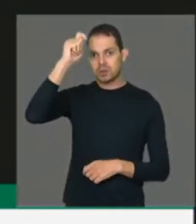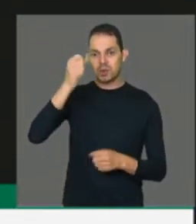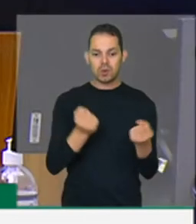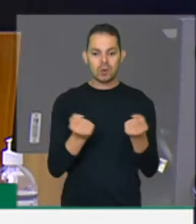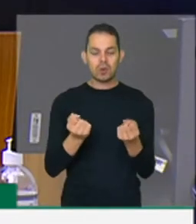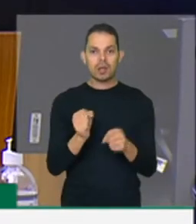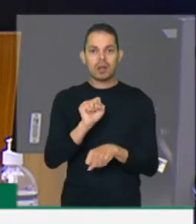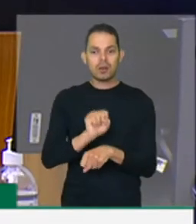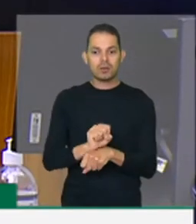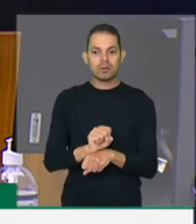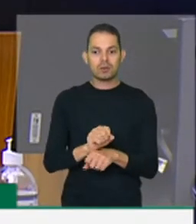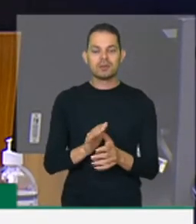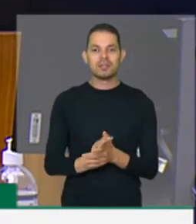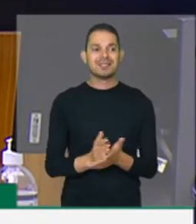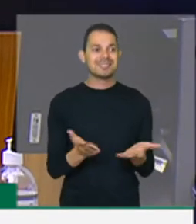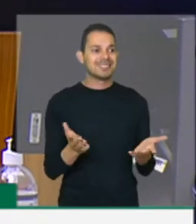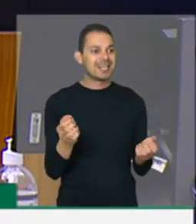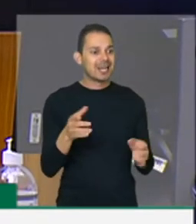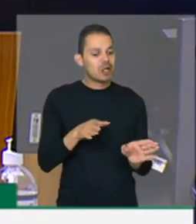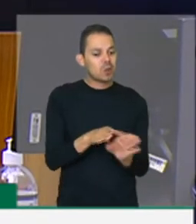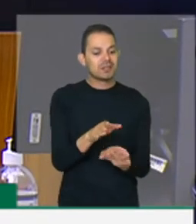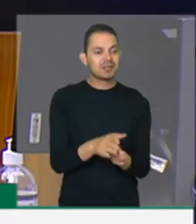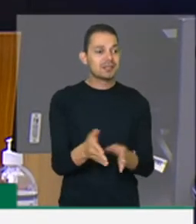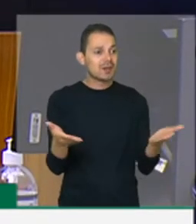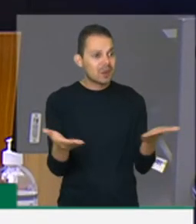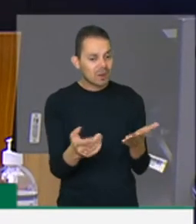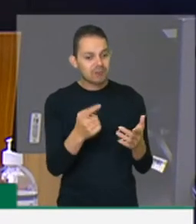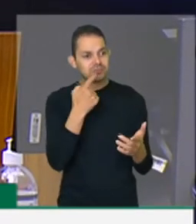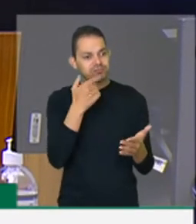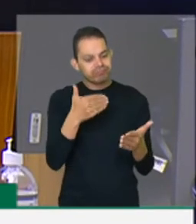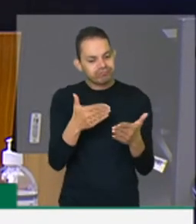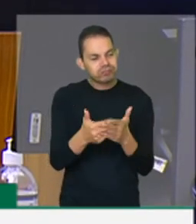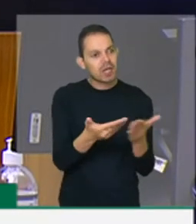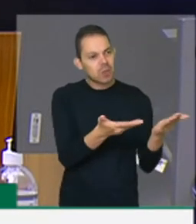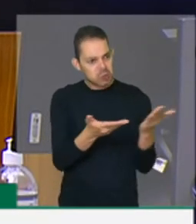INSTANTE. -- [PRESIDENTE]: DEPUTADO EU ESTOU NO MEIO DA VOTAÇÃO. DAQUI A POUCO SE